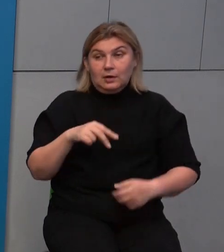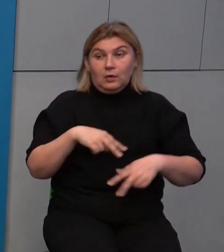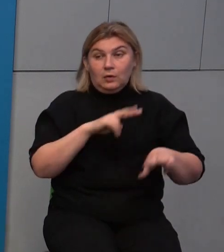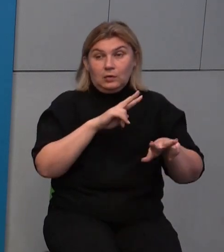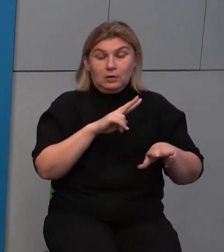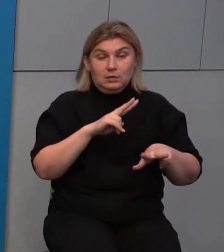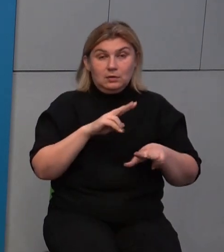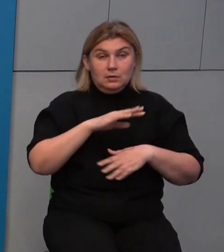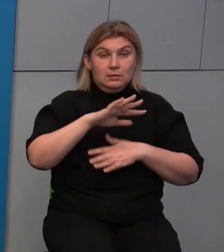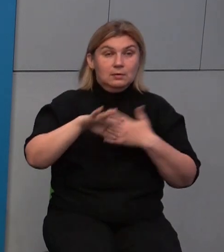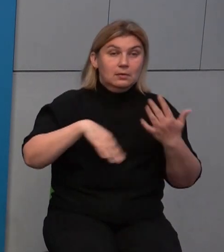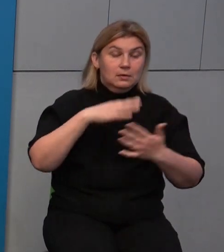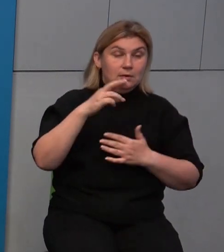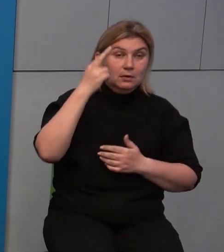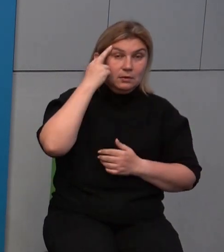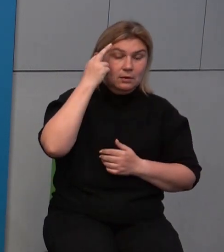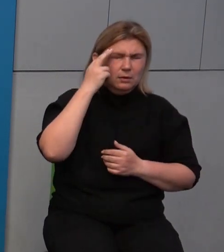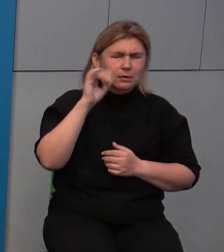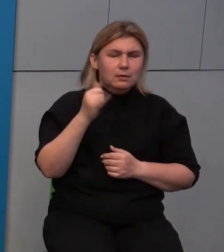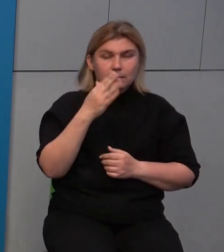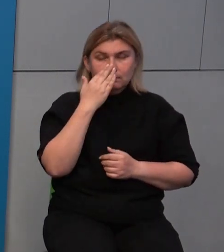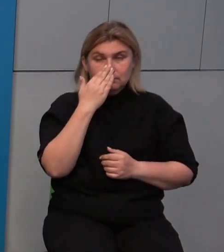w tym zamieszaniu, jakby zrozumiała na czym polega ten...